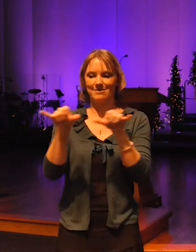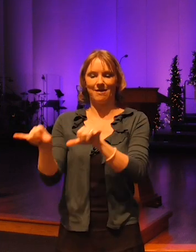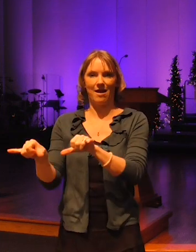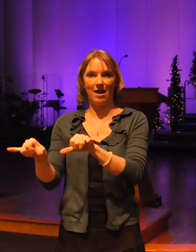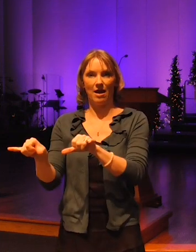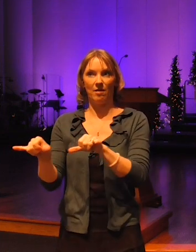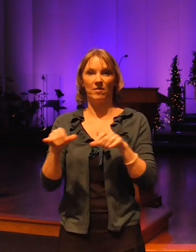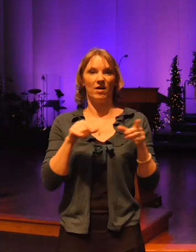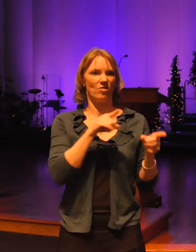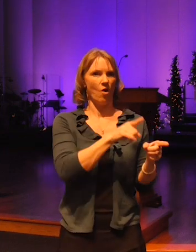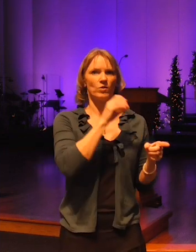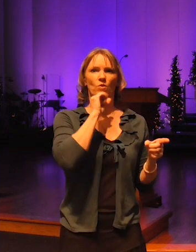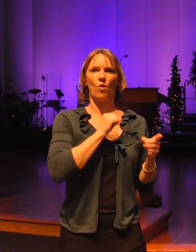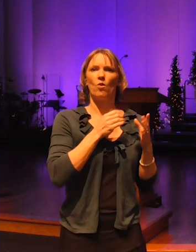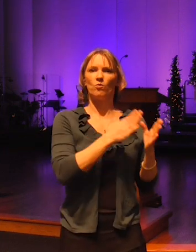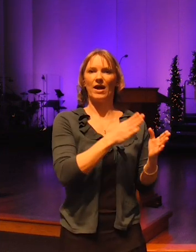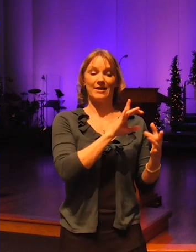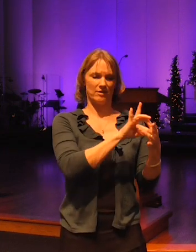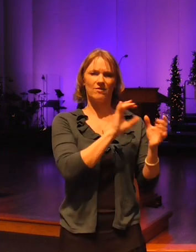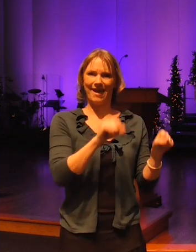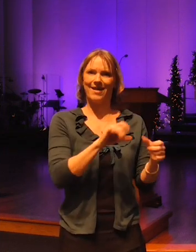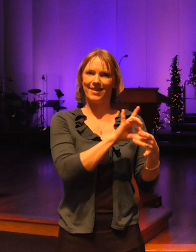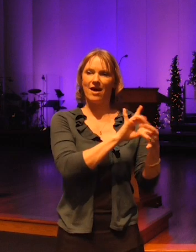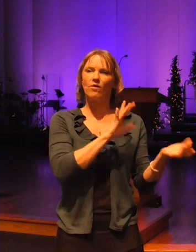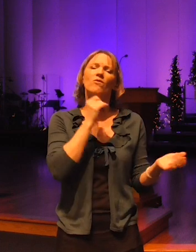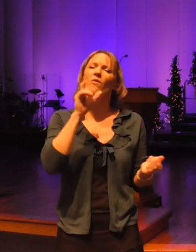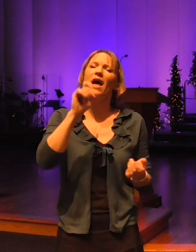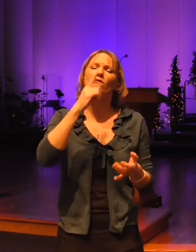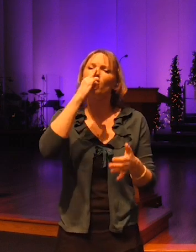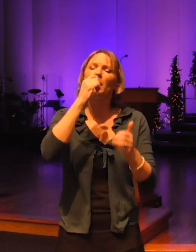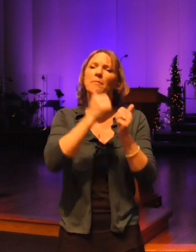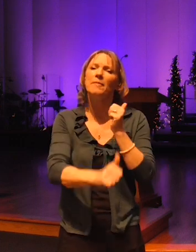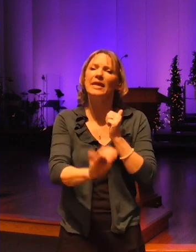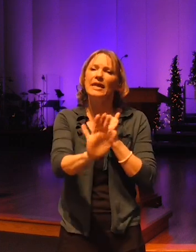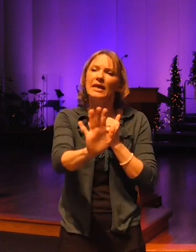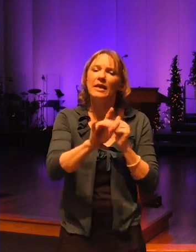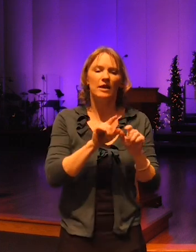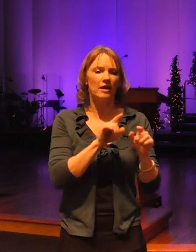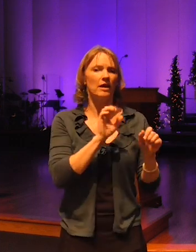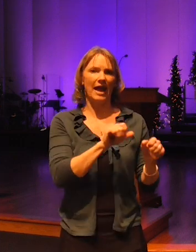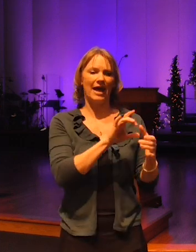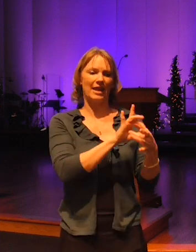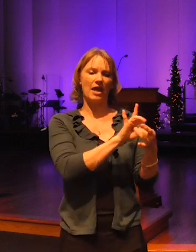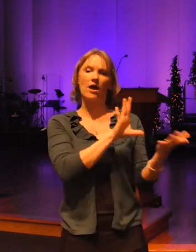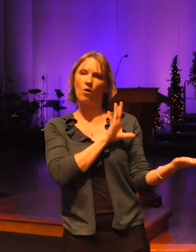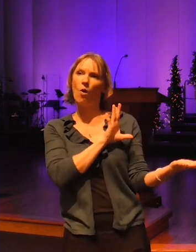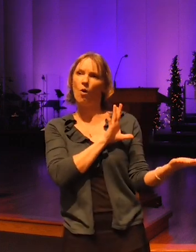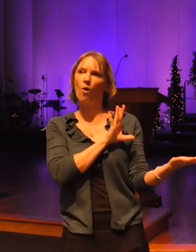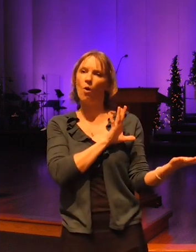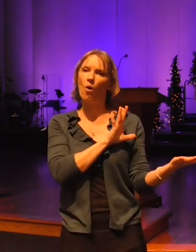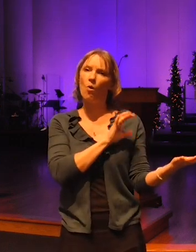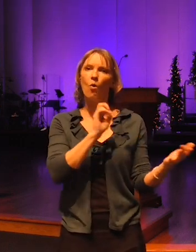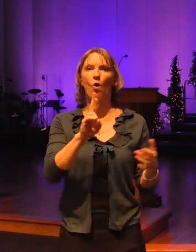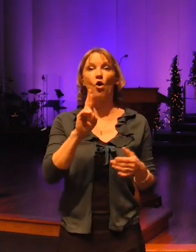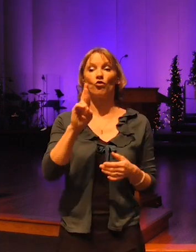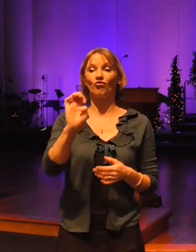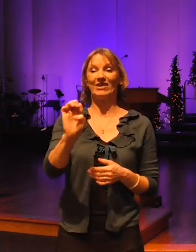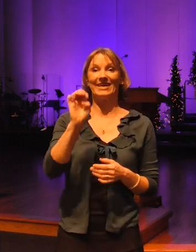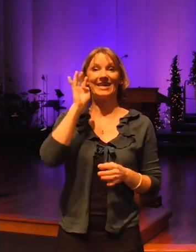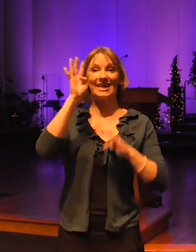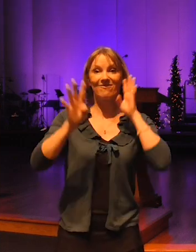al respecto, pero a veces somos llamados a dejar ir esos medios o reinventarlos de una manera que pueda